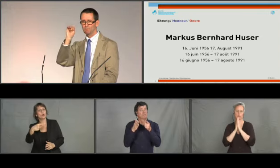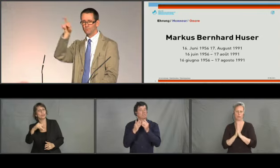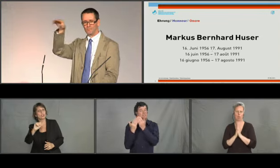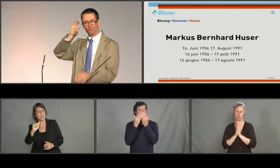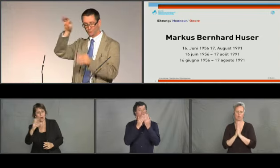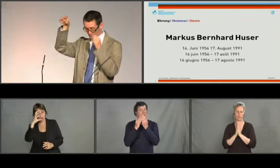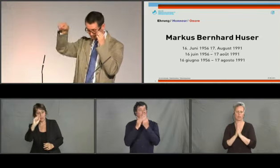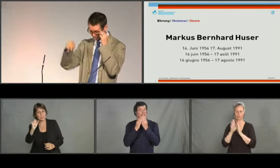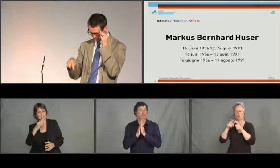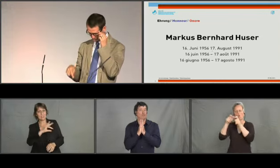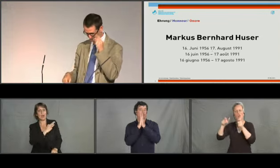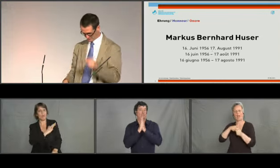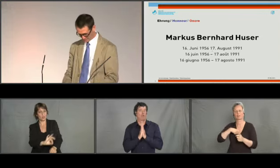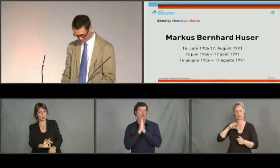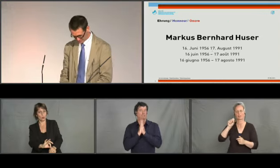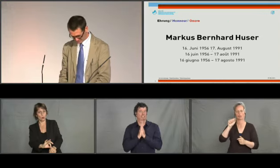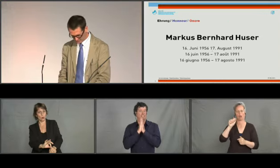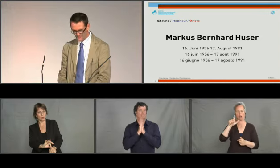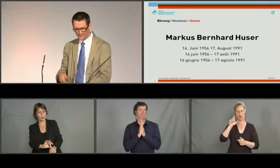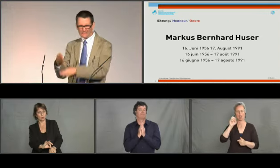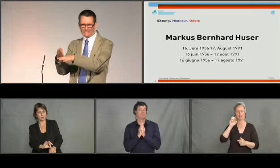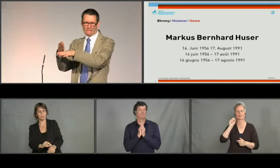Salesianum und studierte Theologie,